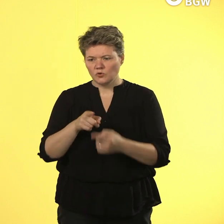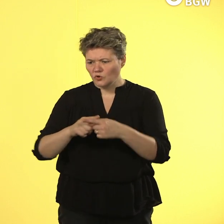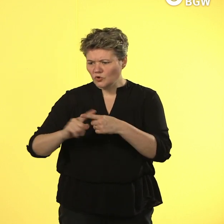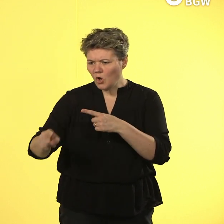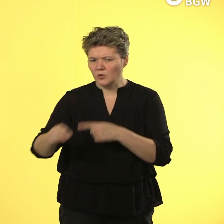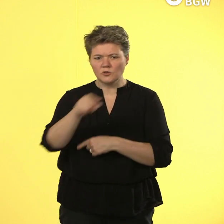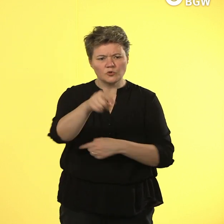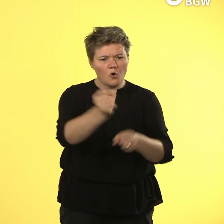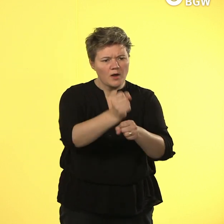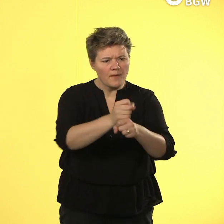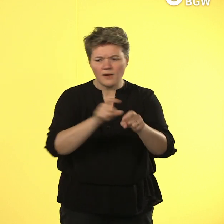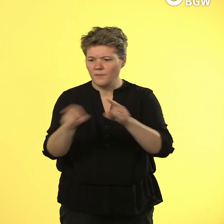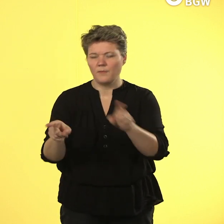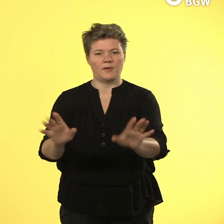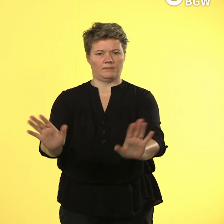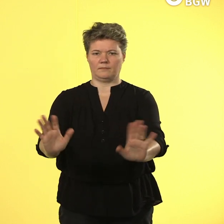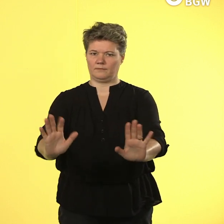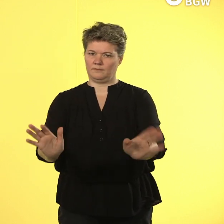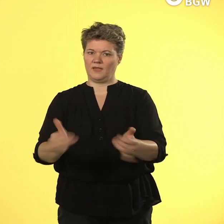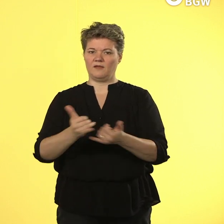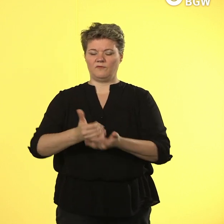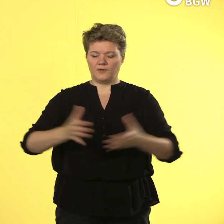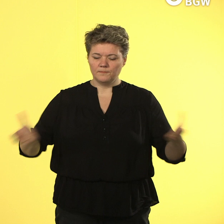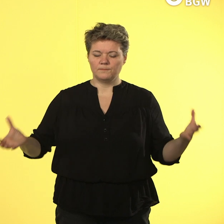Zentral ist dabei der Beginn: die Stressreduktion. Wenn es nicht gelingt,